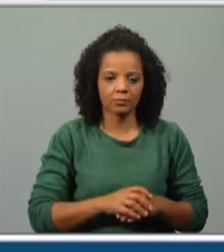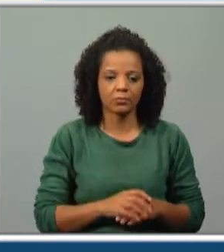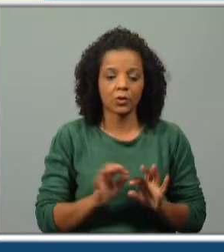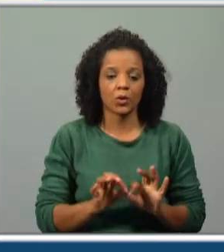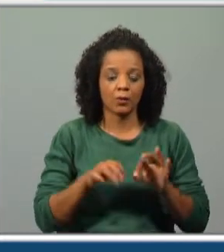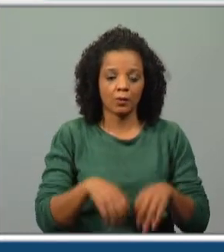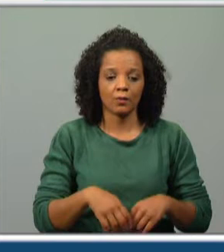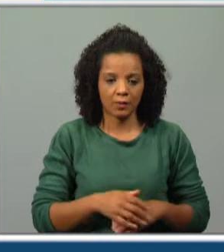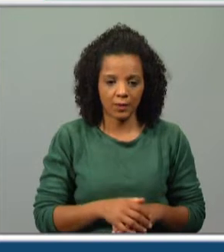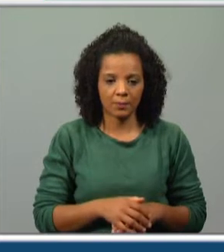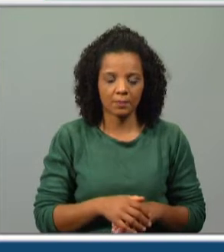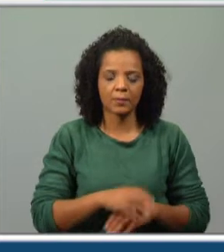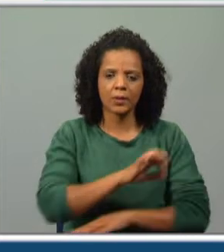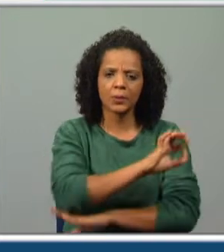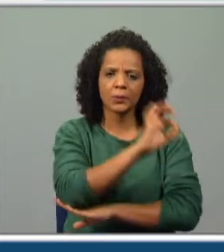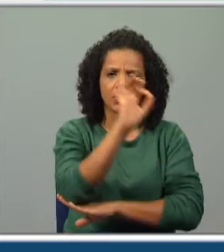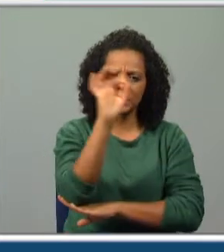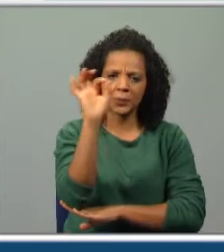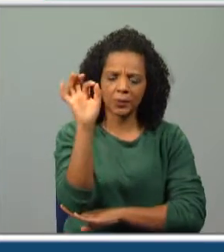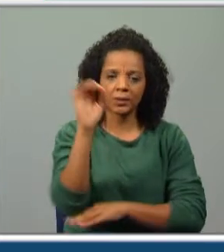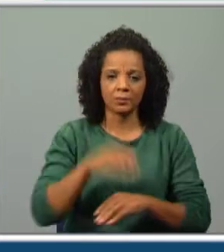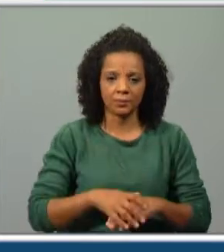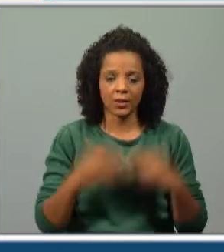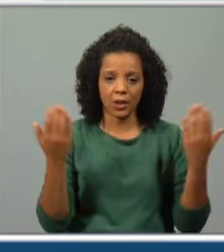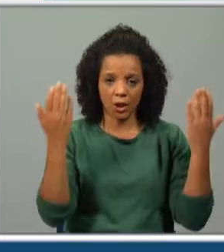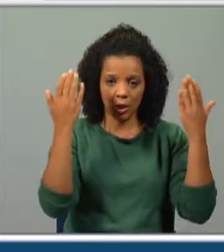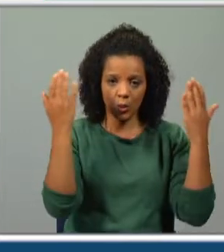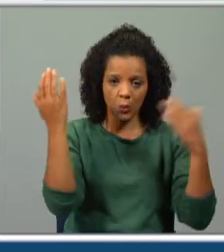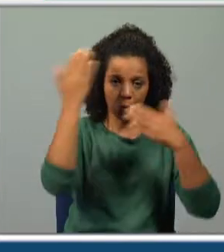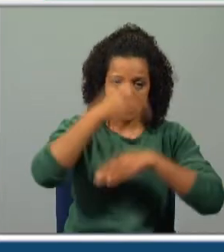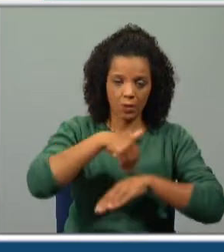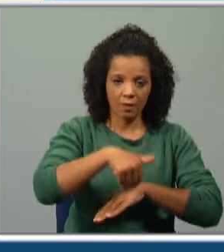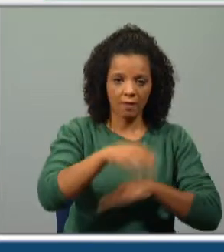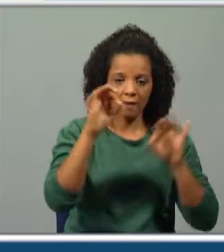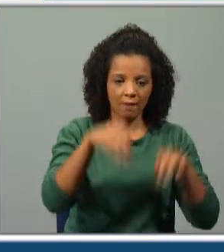começa a amanhecer portanto a noite está a terminar a luz da madrugada já Clara é 它開始黎明，所以夜晚結束黎明之光，克拉拉已經